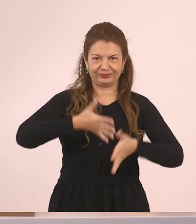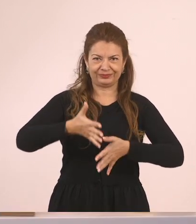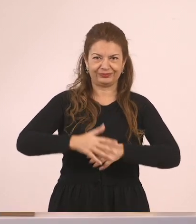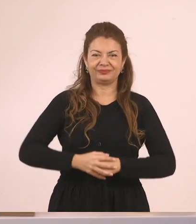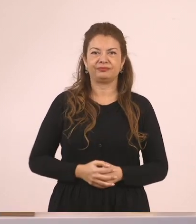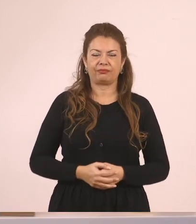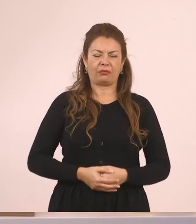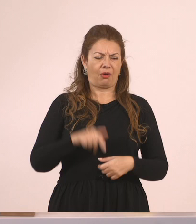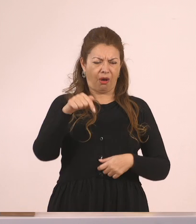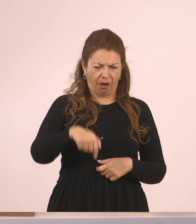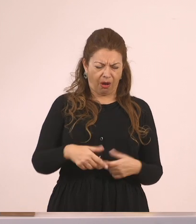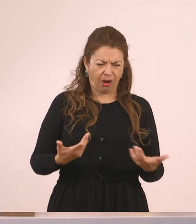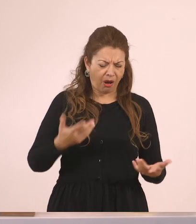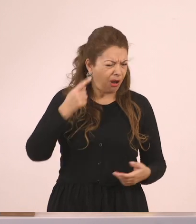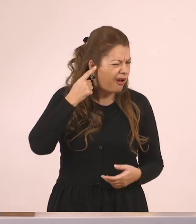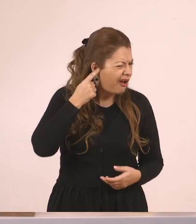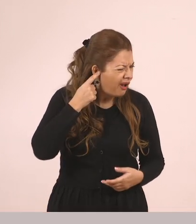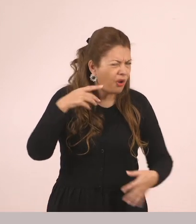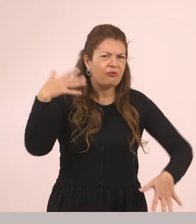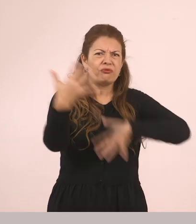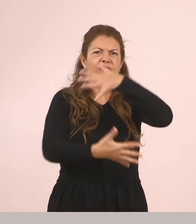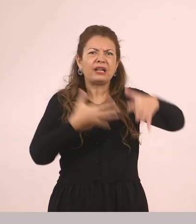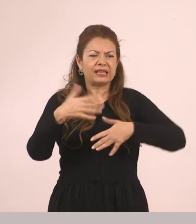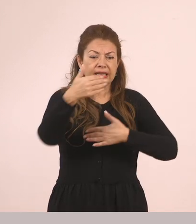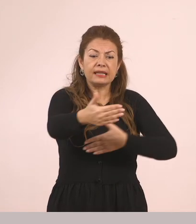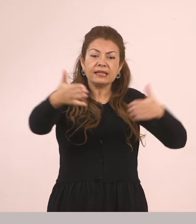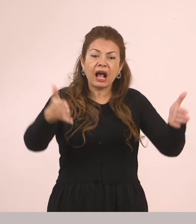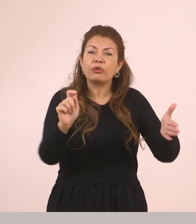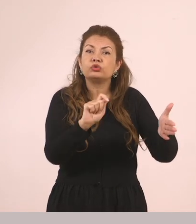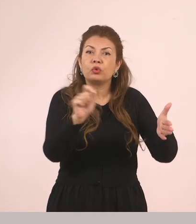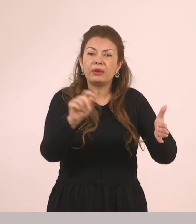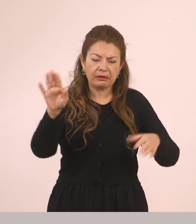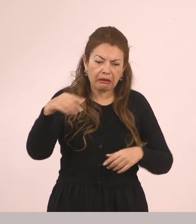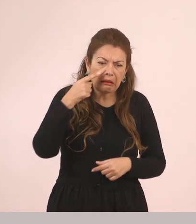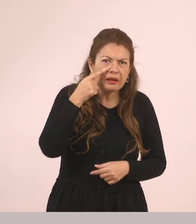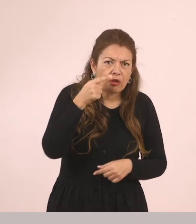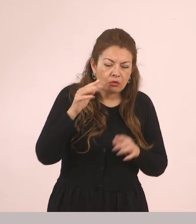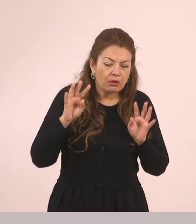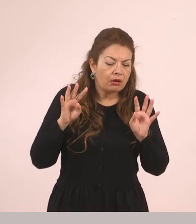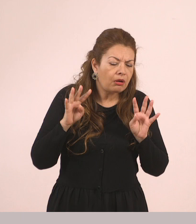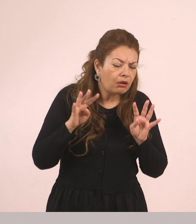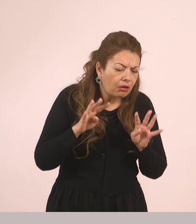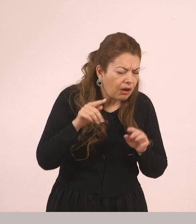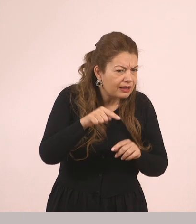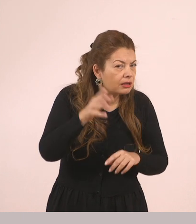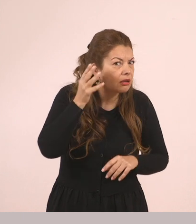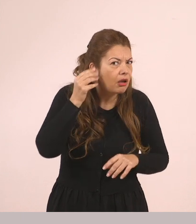Τι είναι αυτή η φασαρία που ακούγεται μέσα από τον Κάδο Ανακύκλωσης; Ας πλησιάσουμε λίγο... Ακούγονται διάφοροι θόρυβοι.